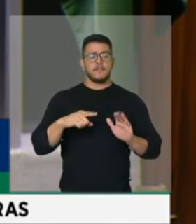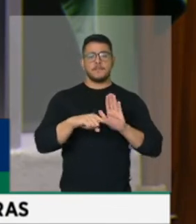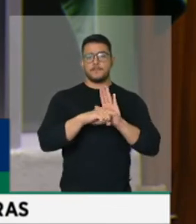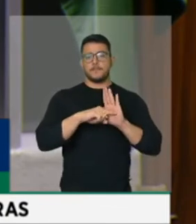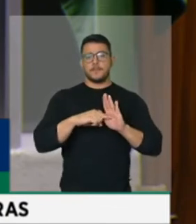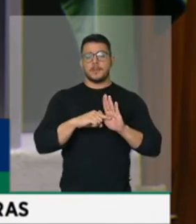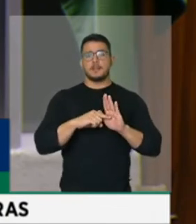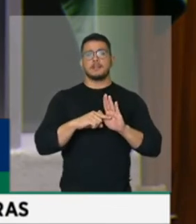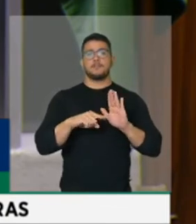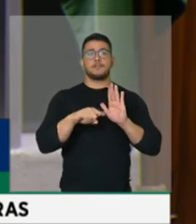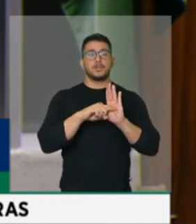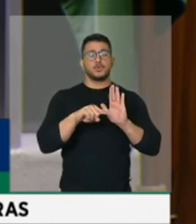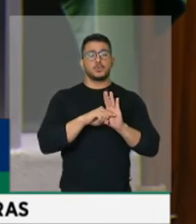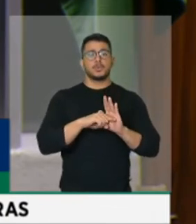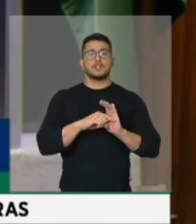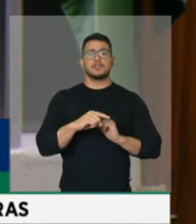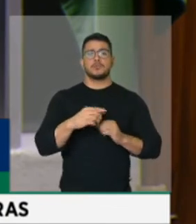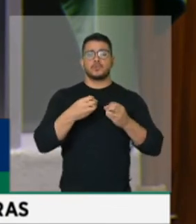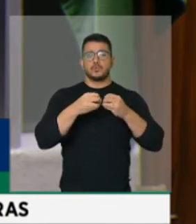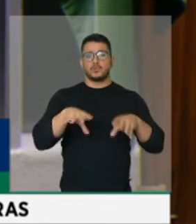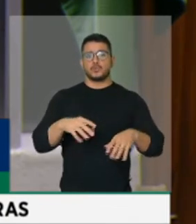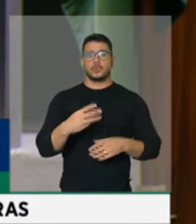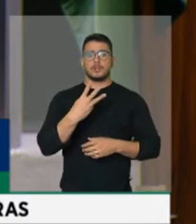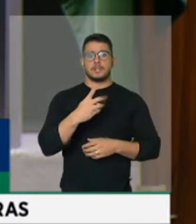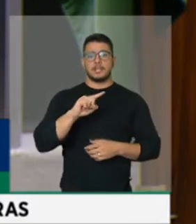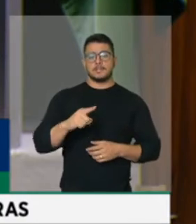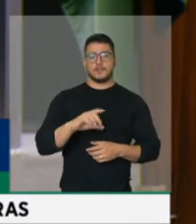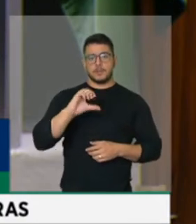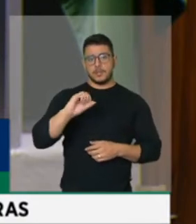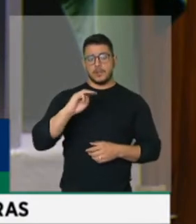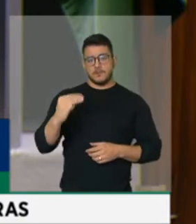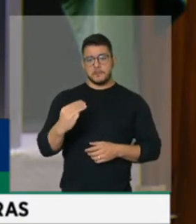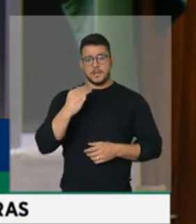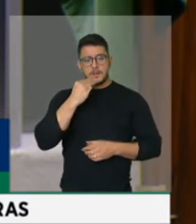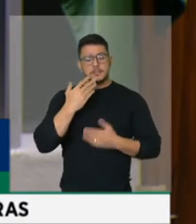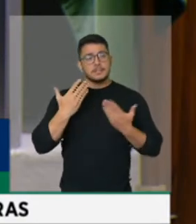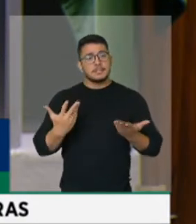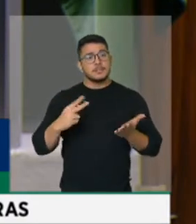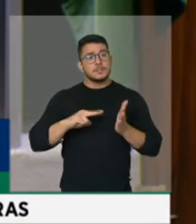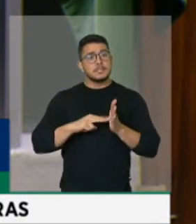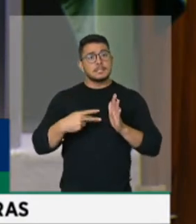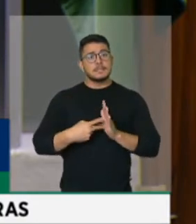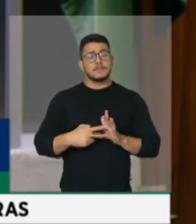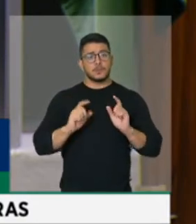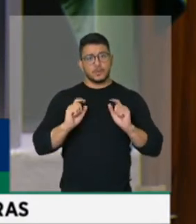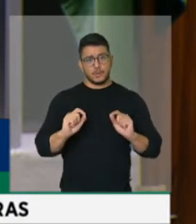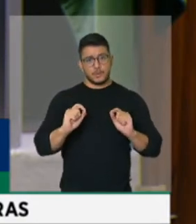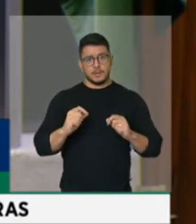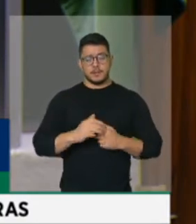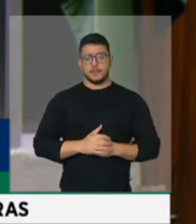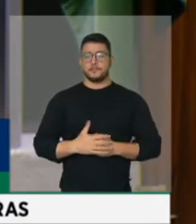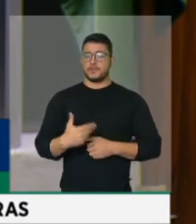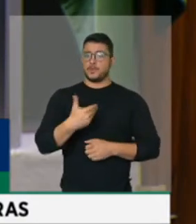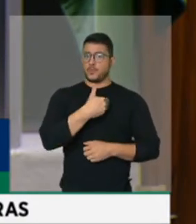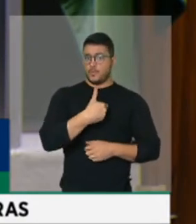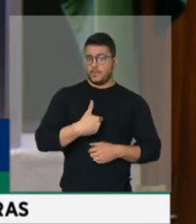TRIMESTRE DE 2018 A ELETROBRAS REPORTOU UM LUCRO LÍQUIDO DE 12,07 BILHÕES DE REAIS. REVERTENDO UM PREJUÍZO DE 3.9